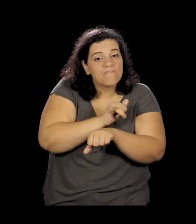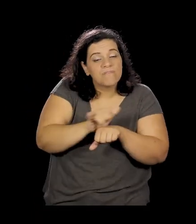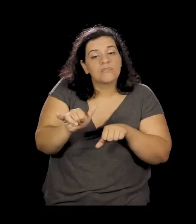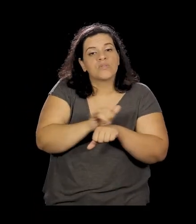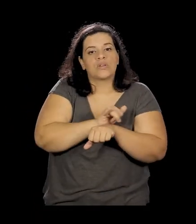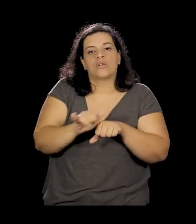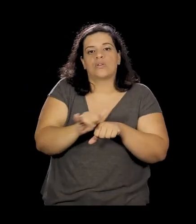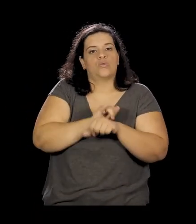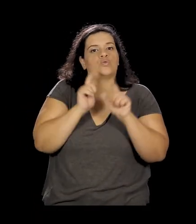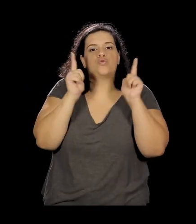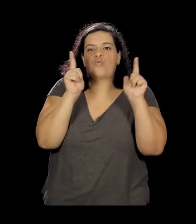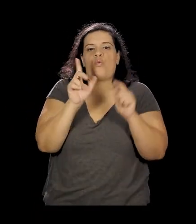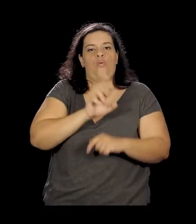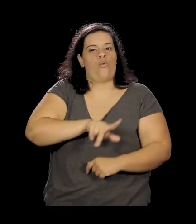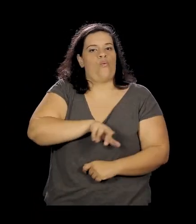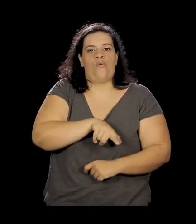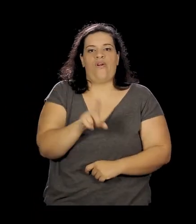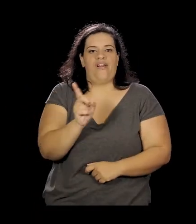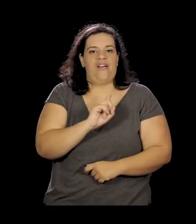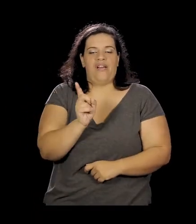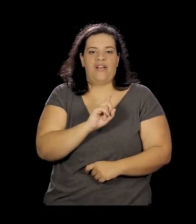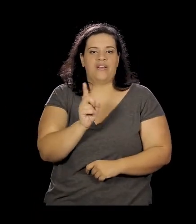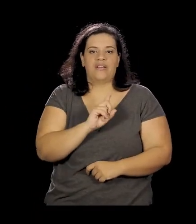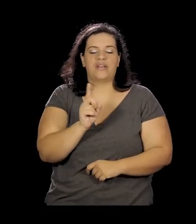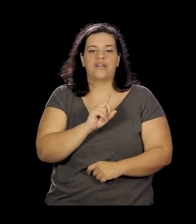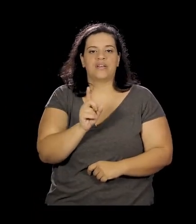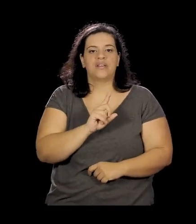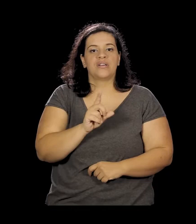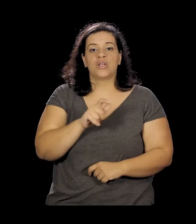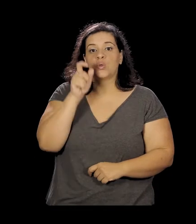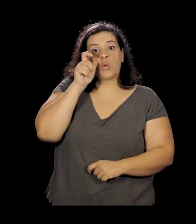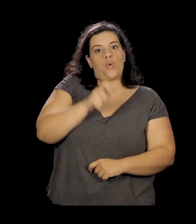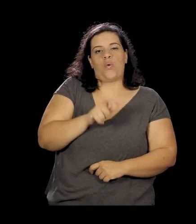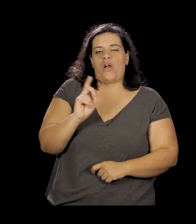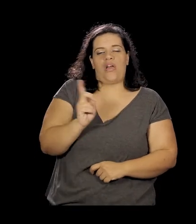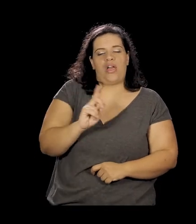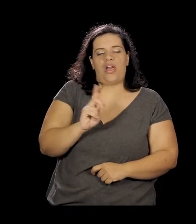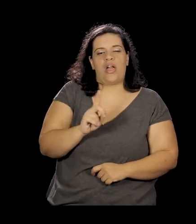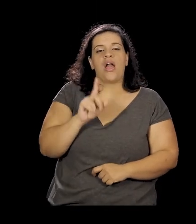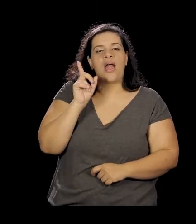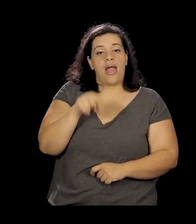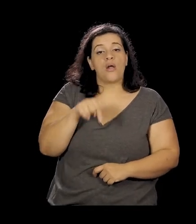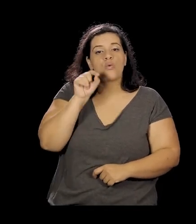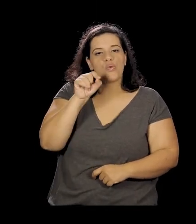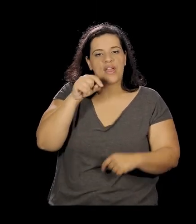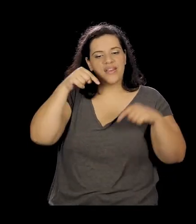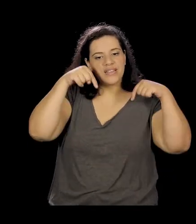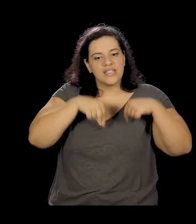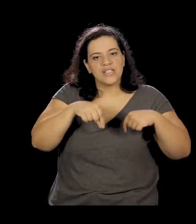são menos divertidas, menos interessantes, são como estruturais.